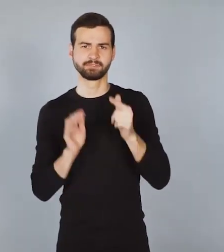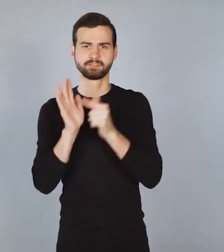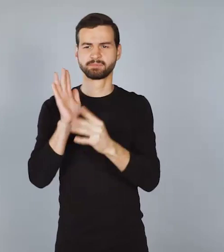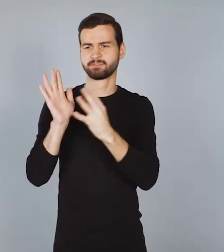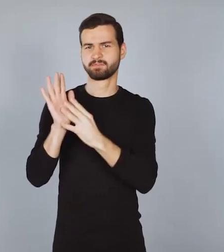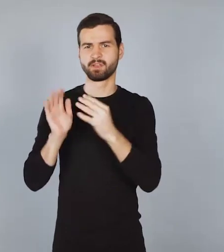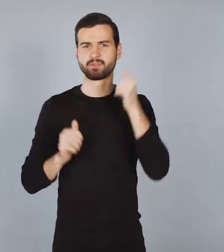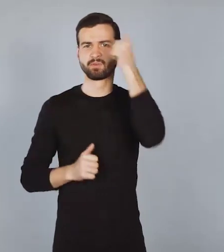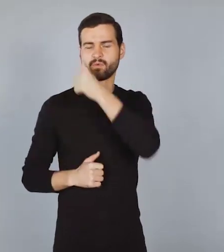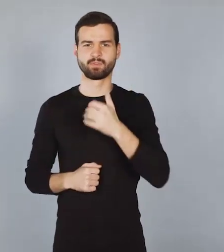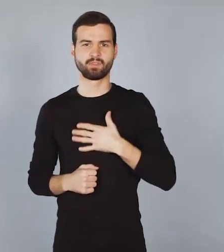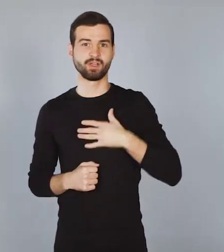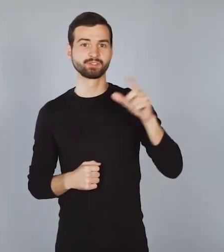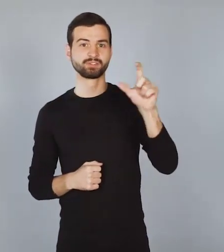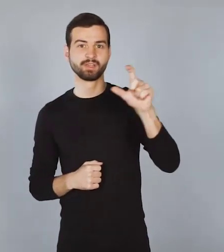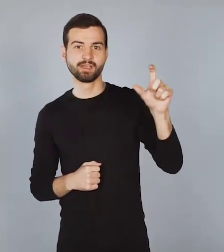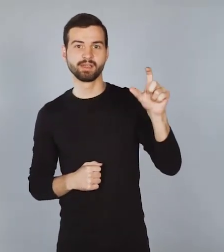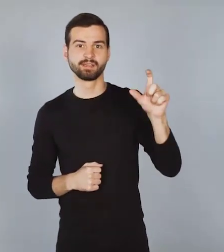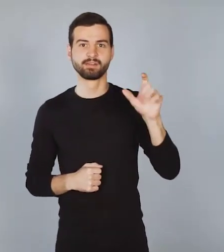В 79 году нашей эры,